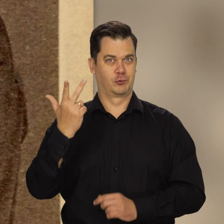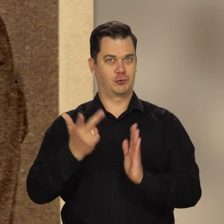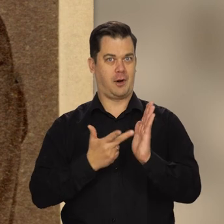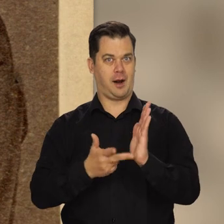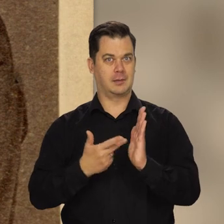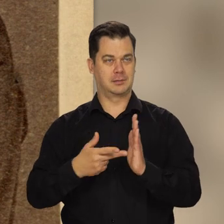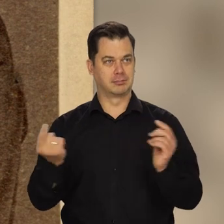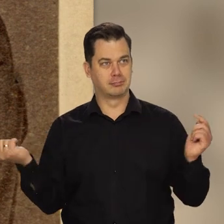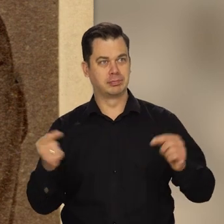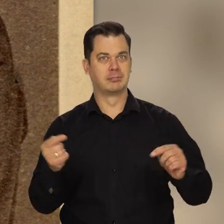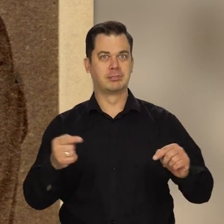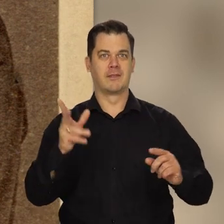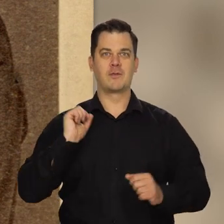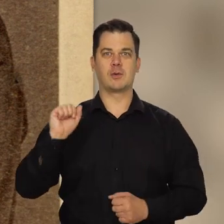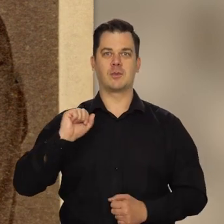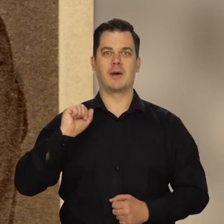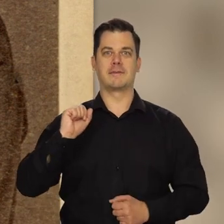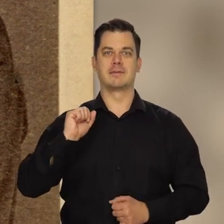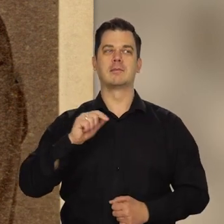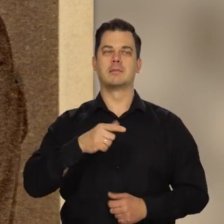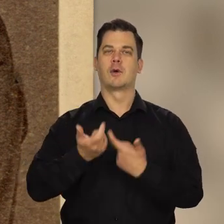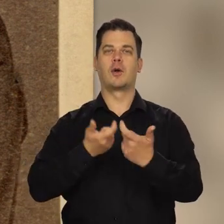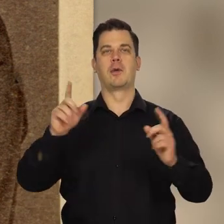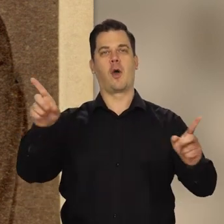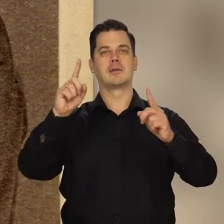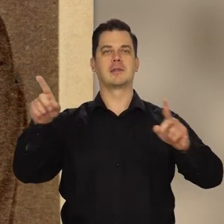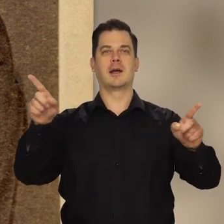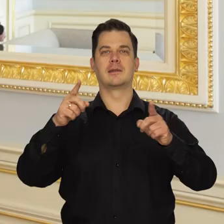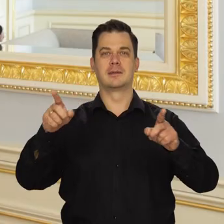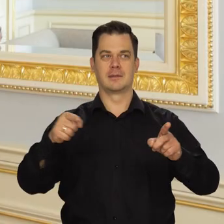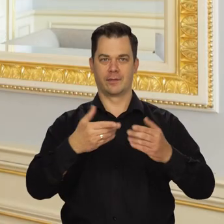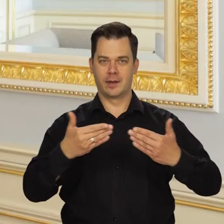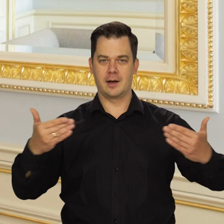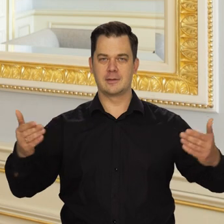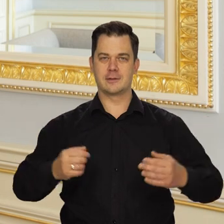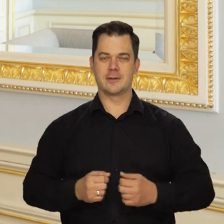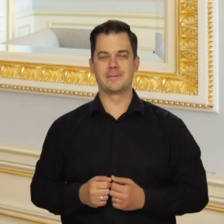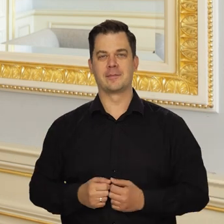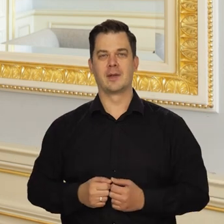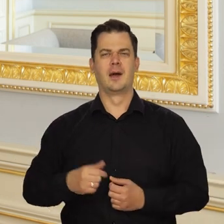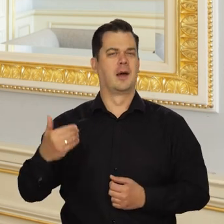który trzykrotnie wracał do Wrocławia, aby wykonać koncert w tutejszym Teatrze.